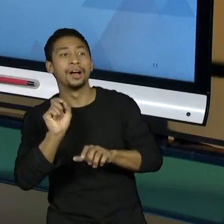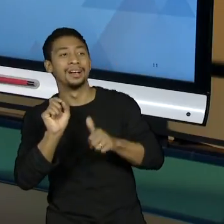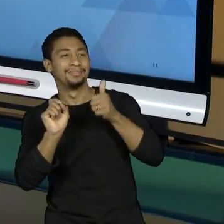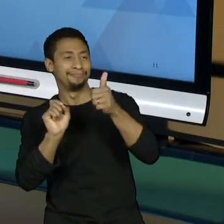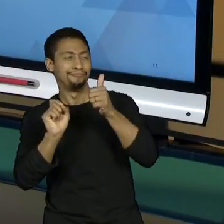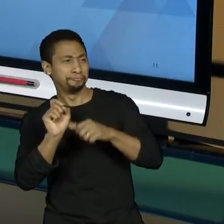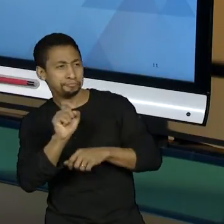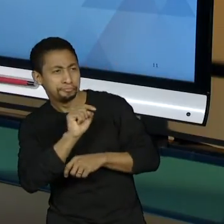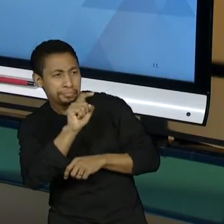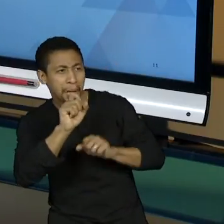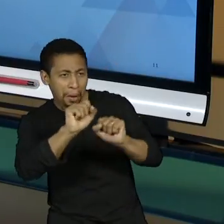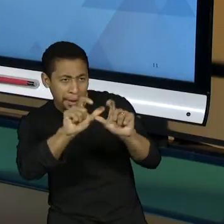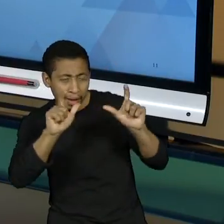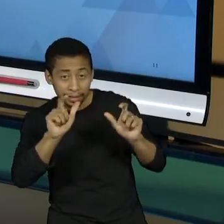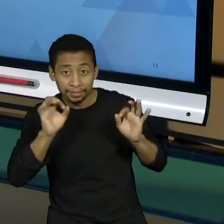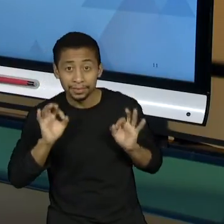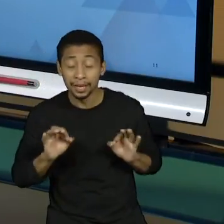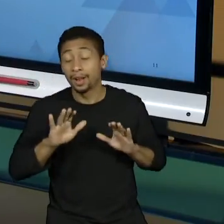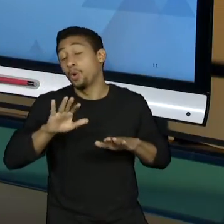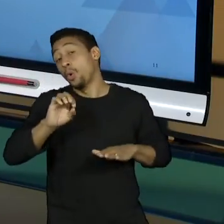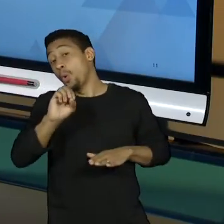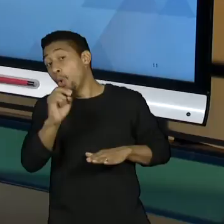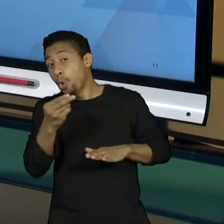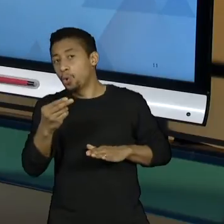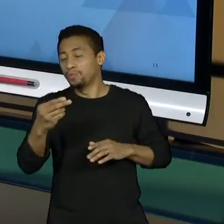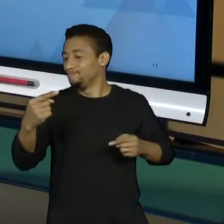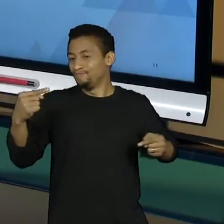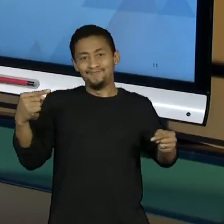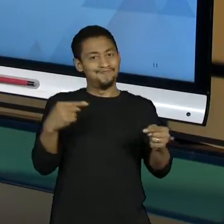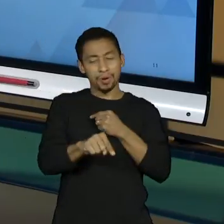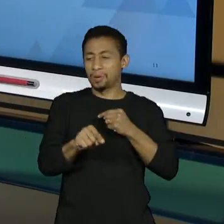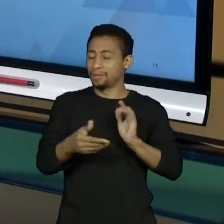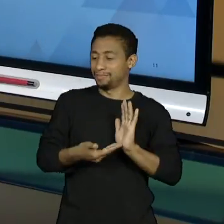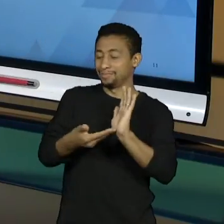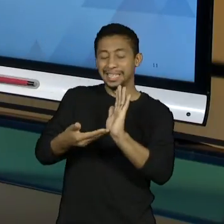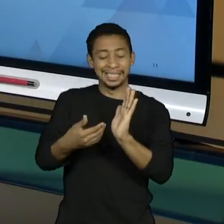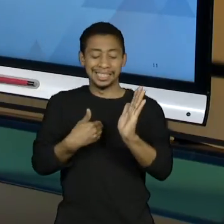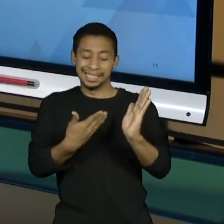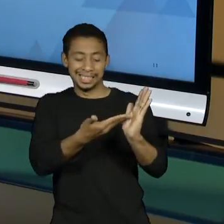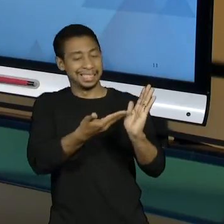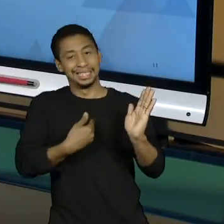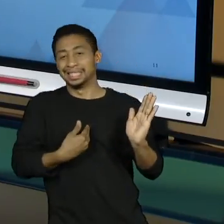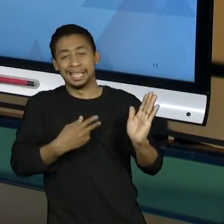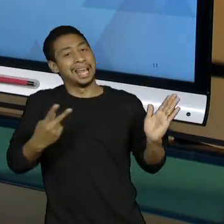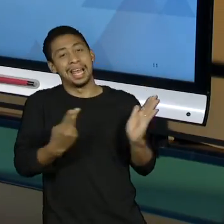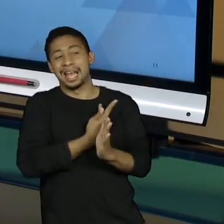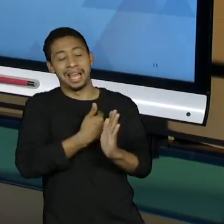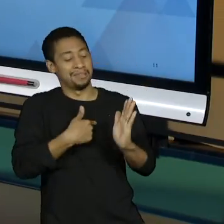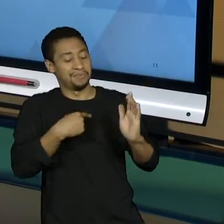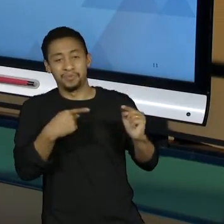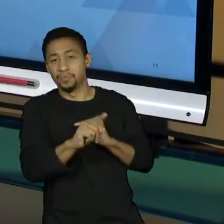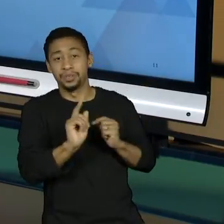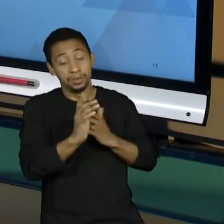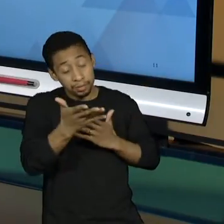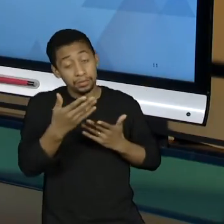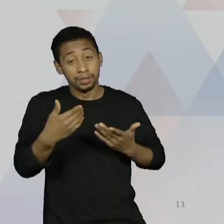QUE ERA"?. ENTÃO AQUI É HORA DE VOCÊ VER SE VOCÊ FOI BEM NA QUESTÃO DE DEFINIÇÃO DOS REQUISITOS.